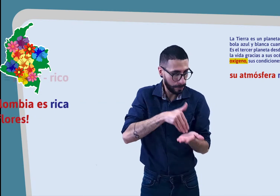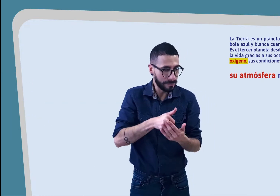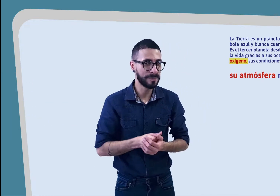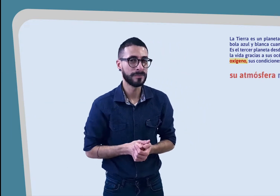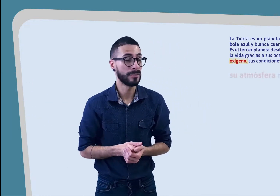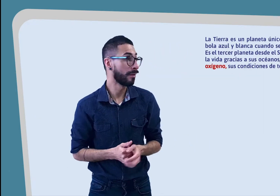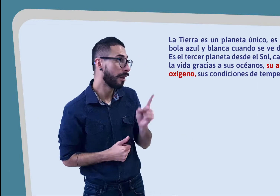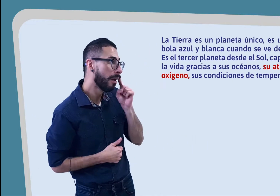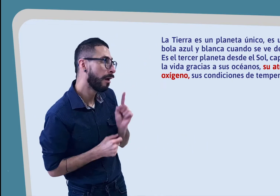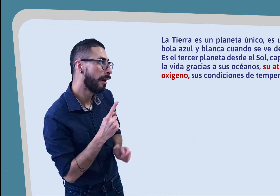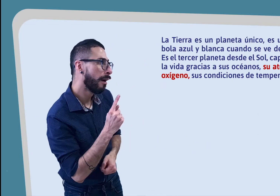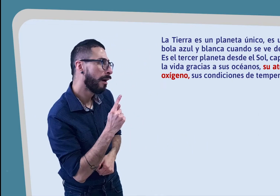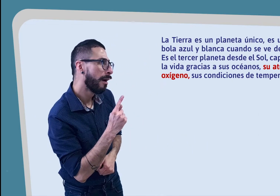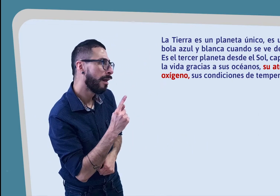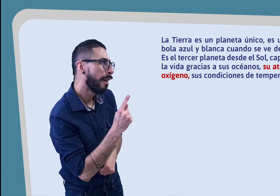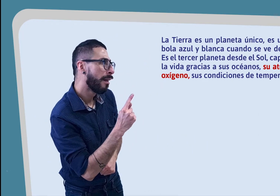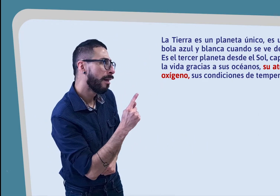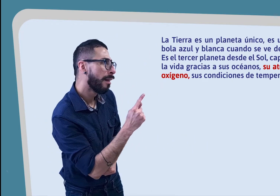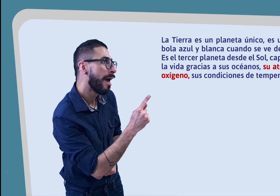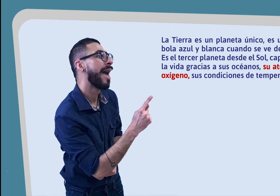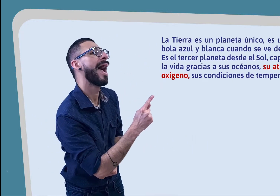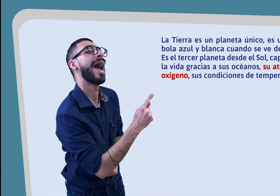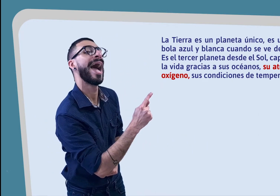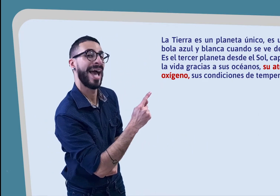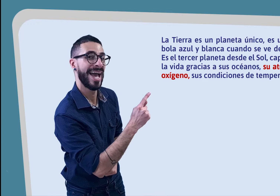Veamos de nuevo esta frase del texto: